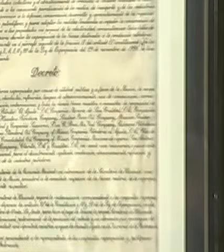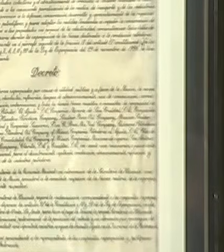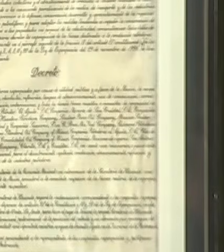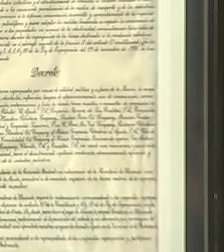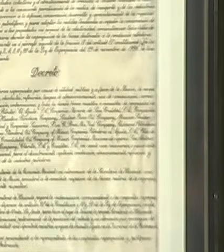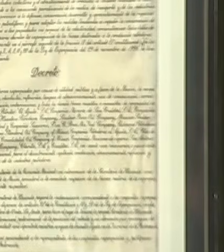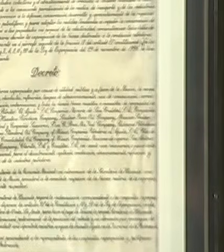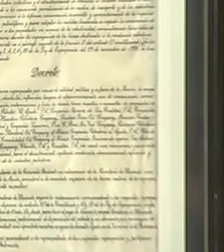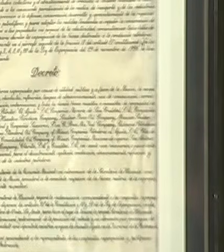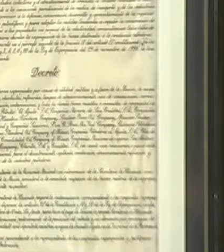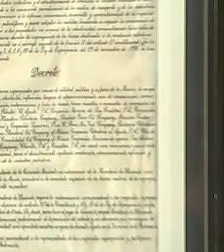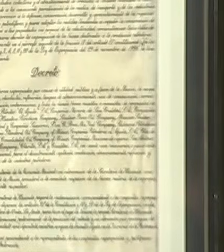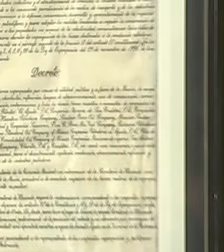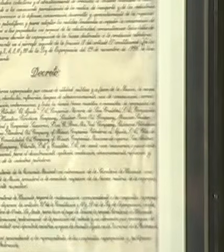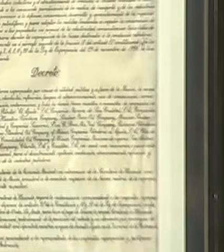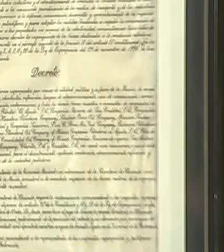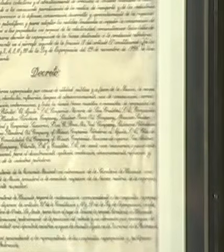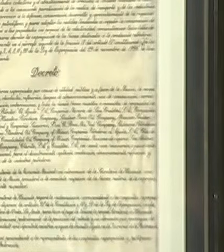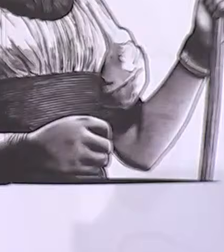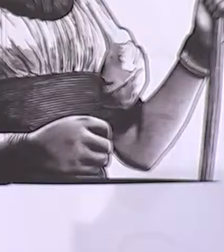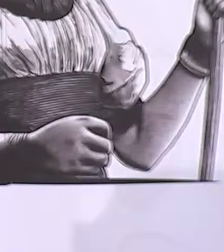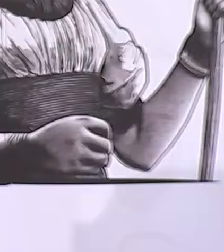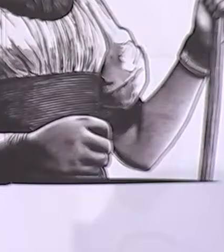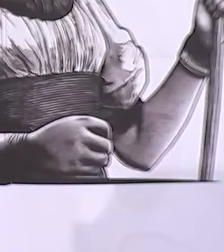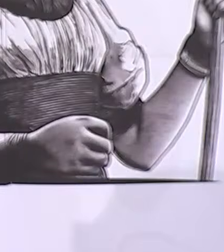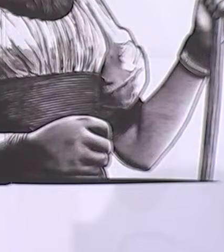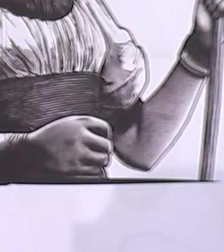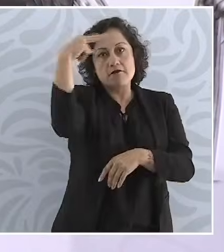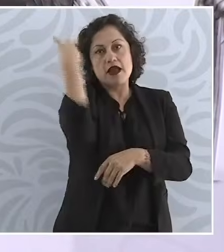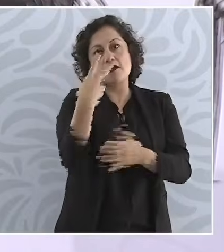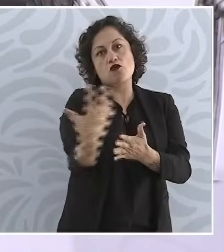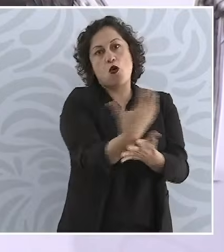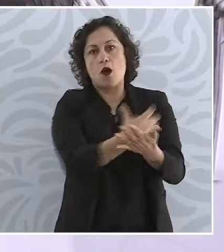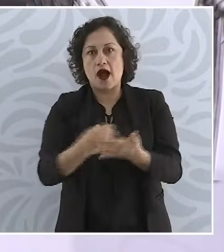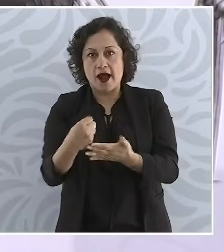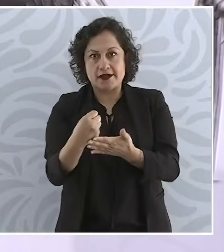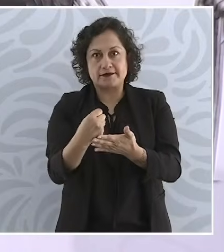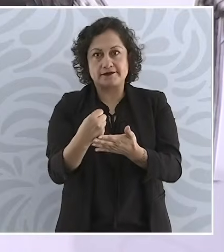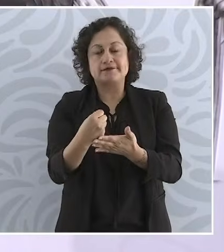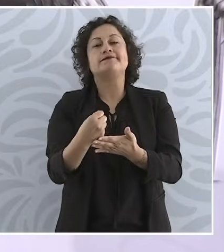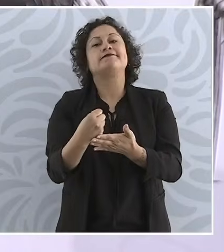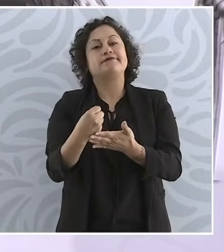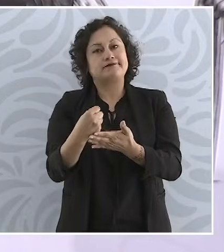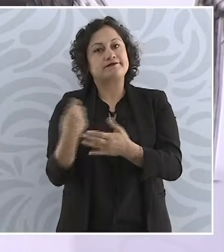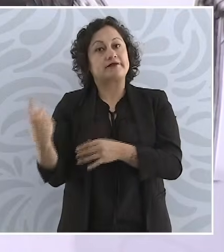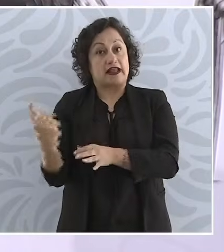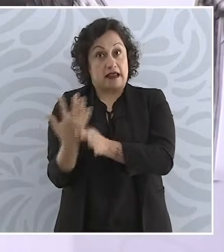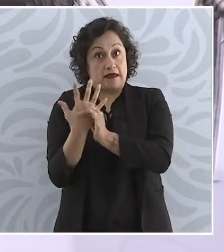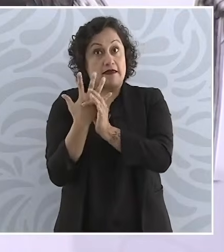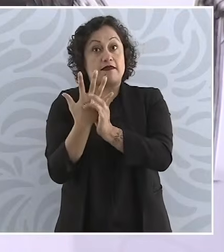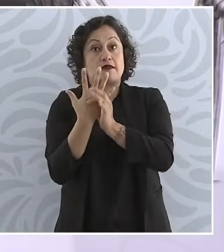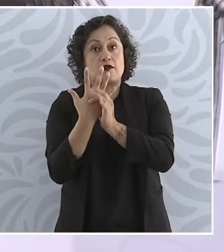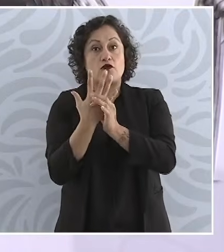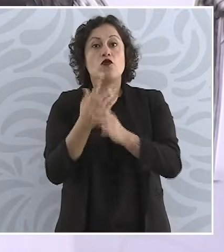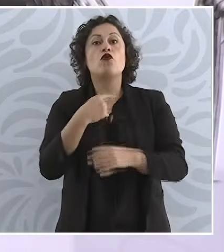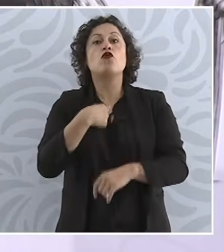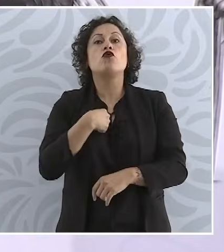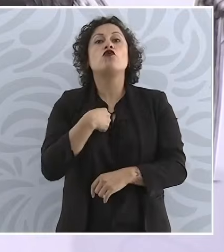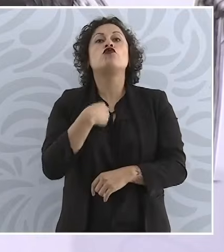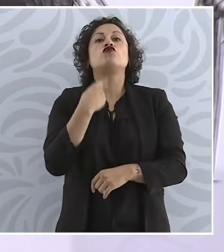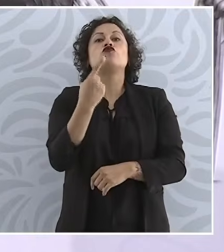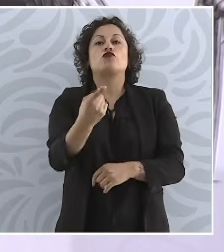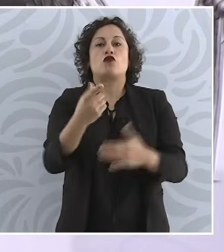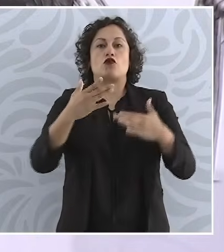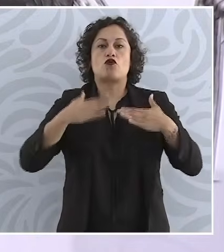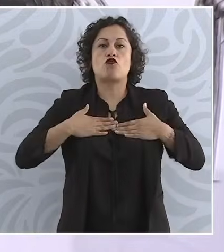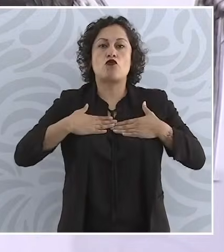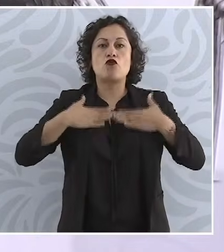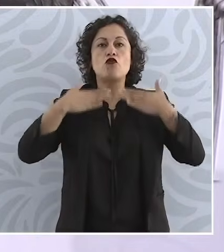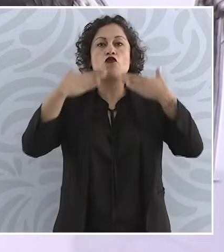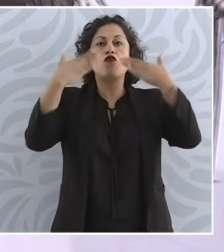logrará salir airoso y para ello confío dec el general en la comprensión y Patriotismo de todos